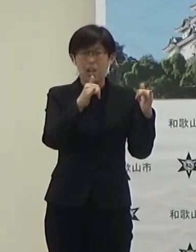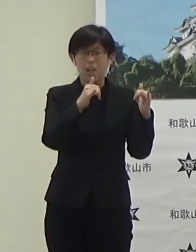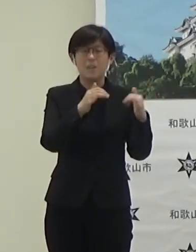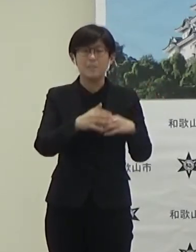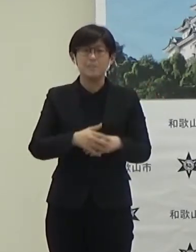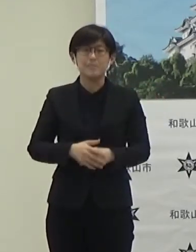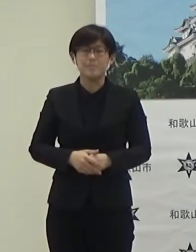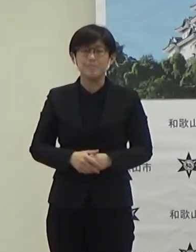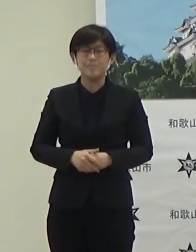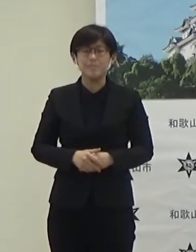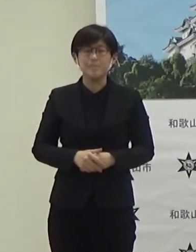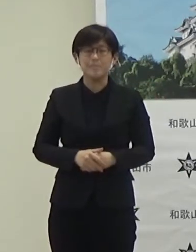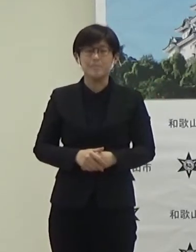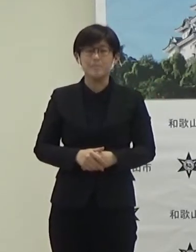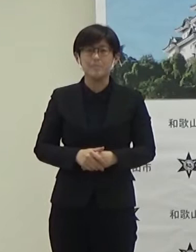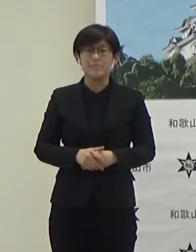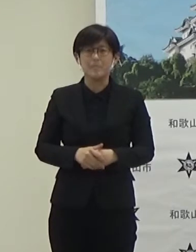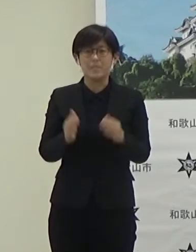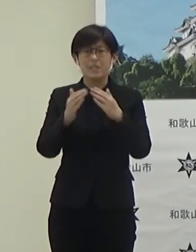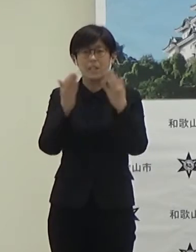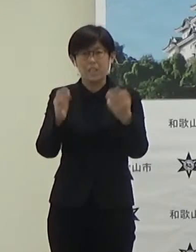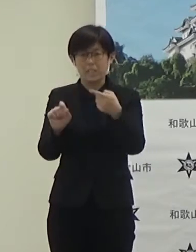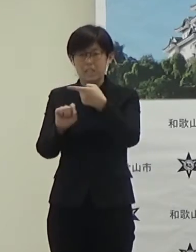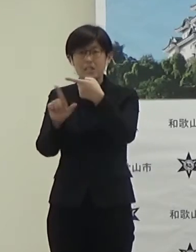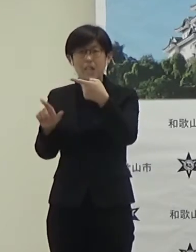大体1月の始まりはですね